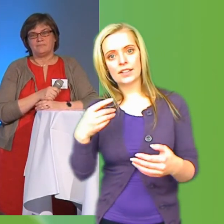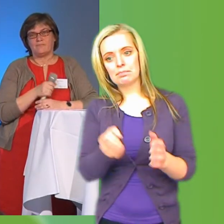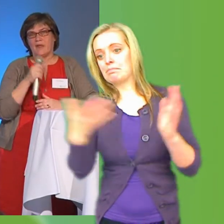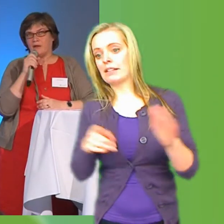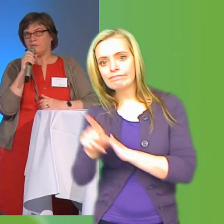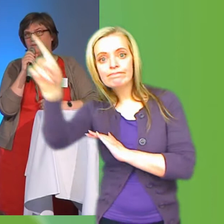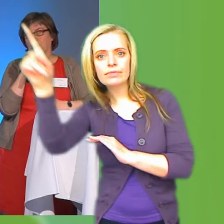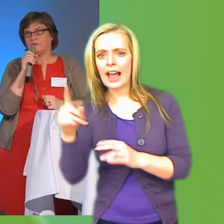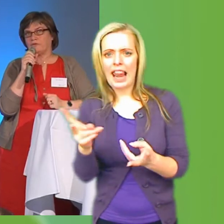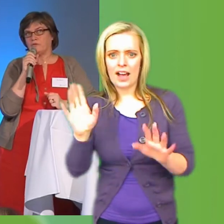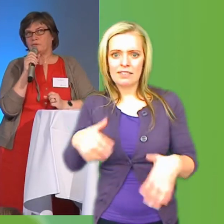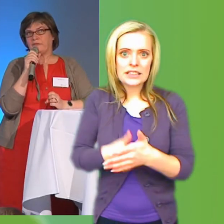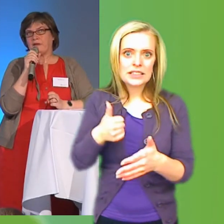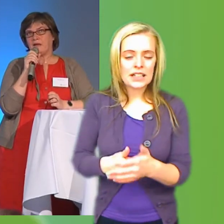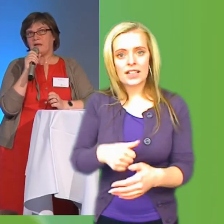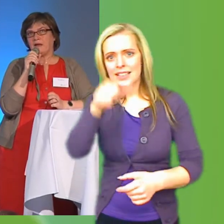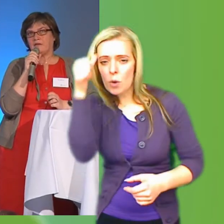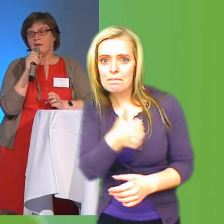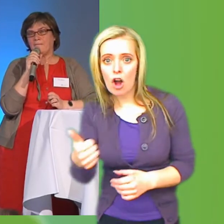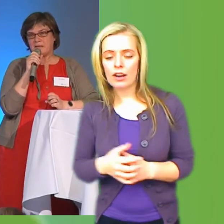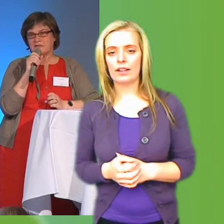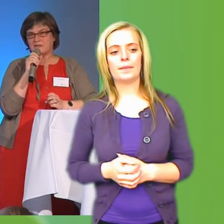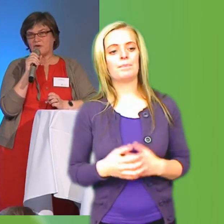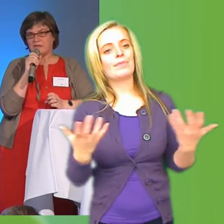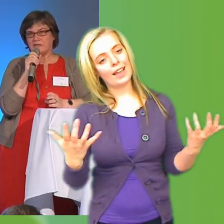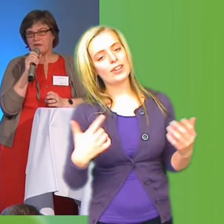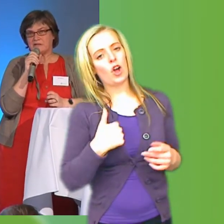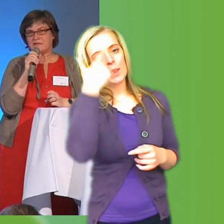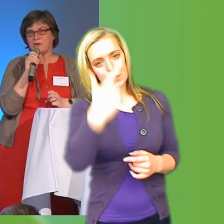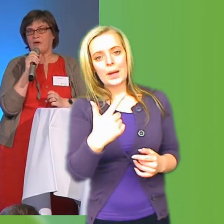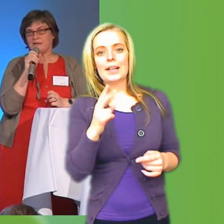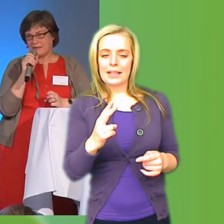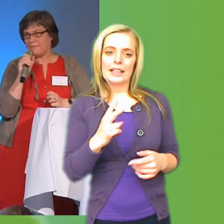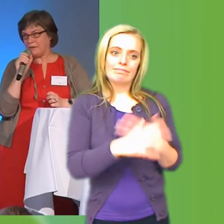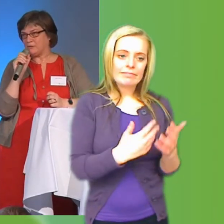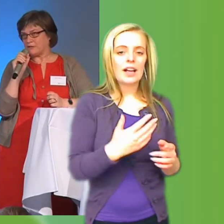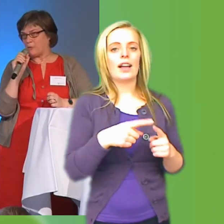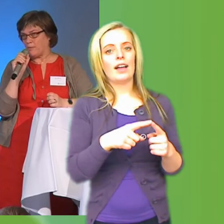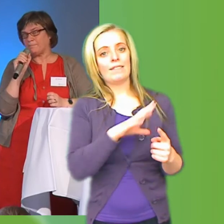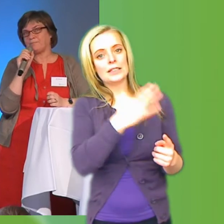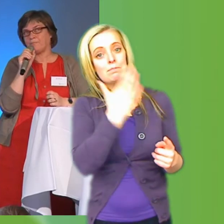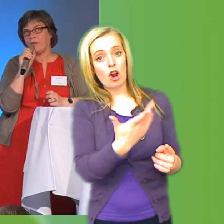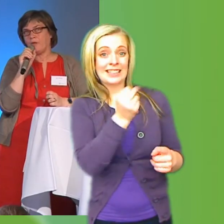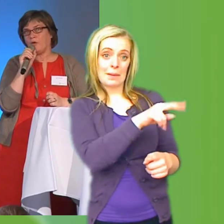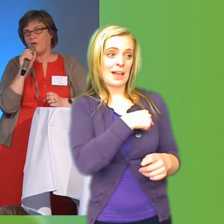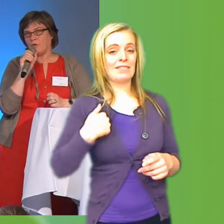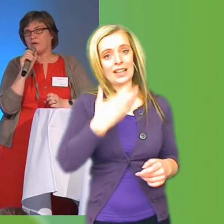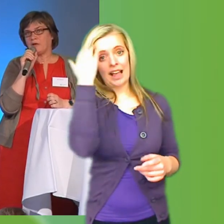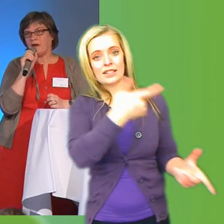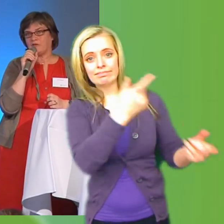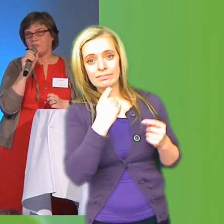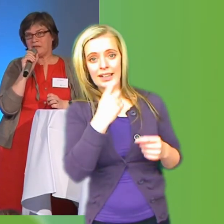Jag tror att det är en mix av bra exempel och gemensamt fokus.